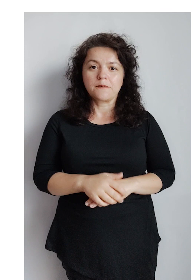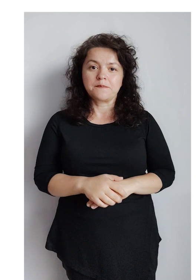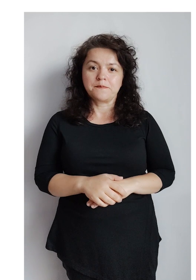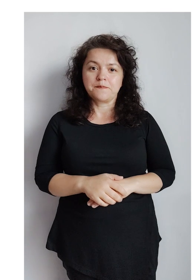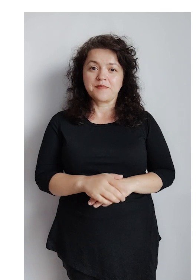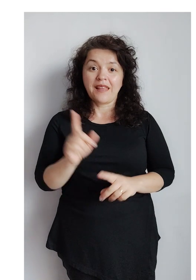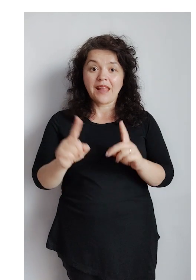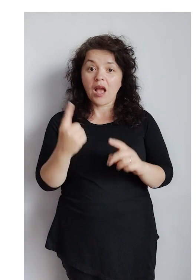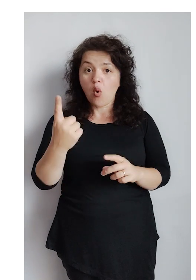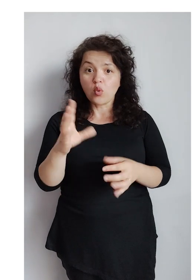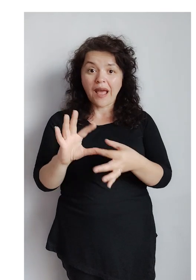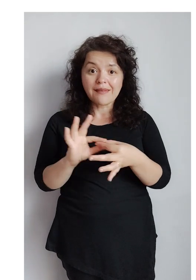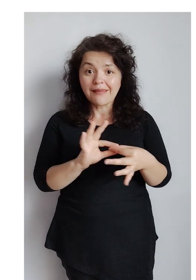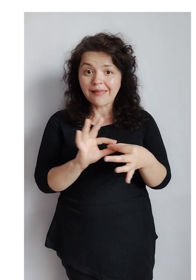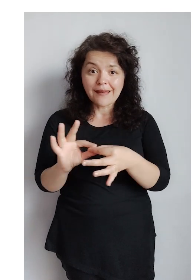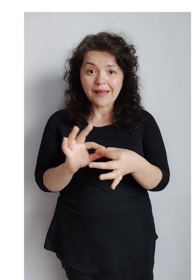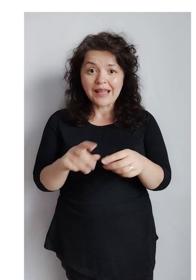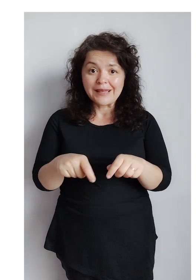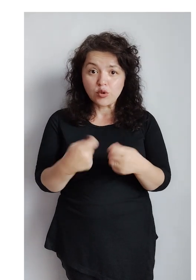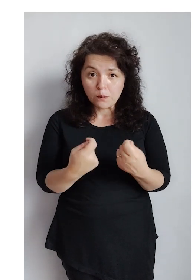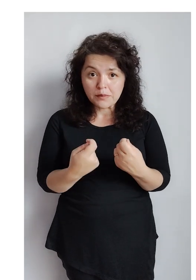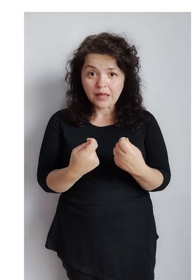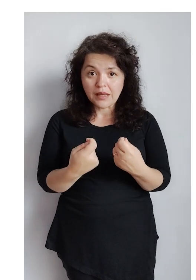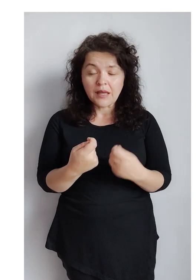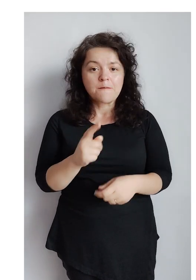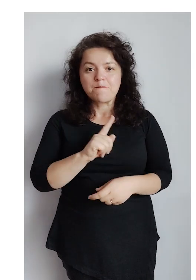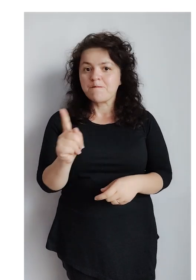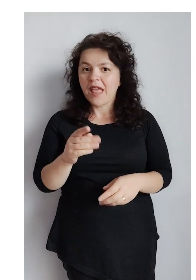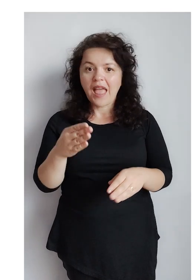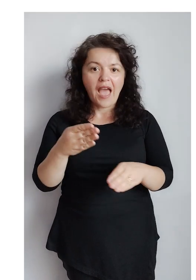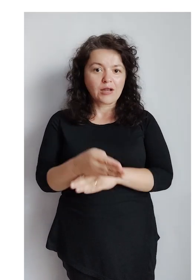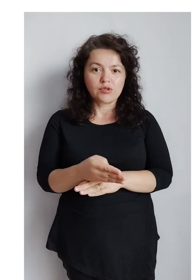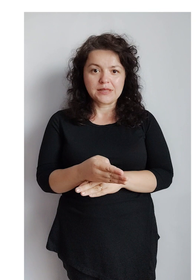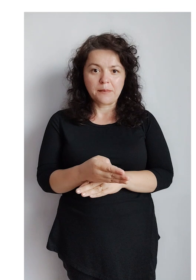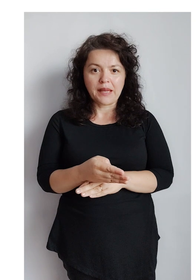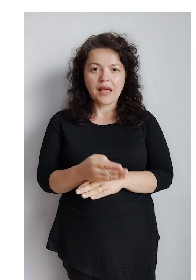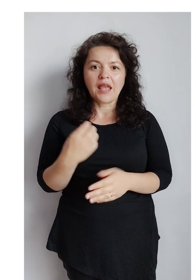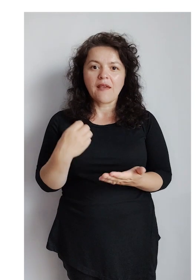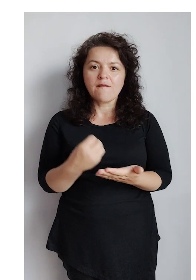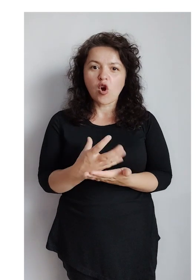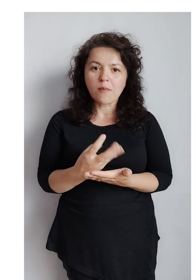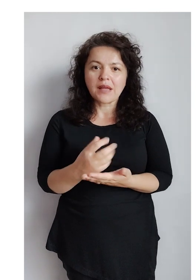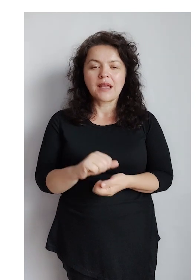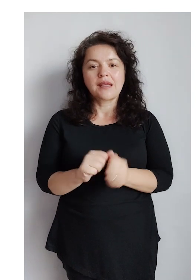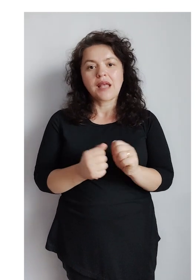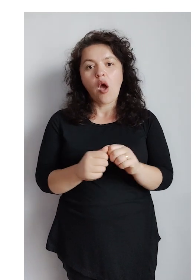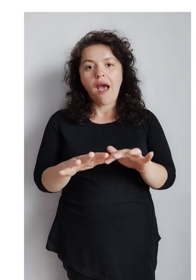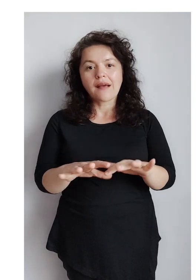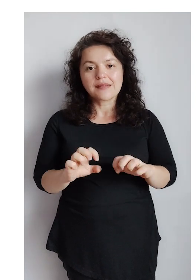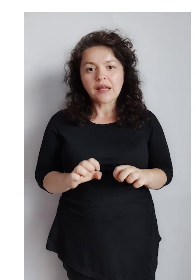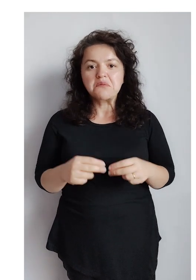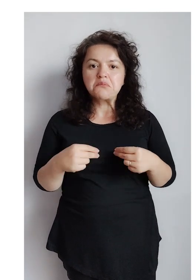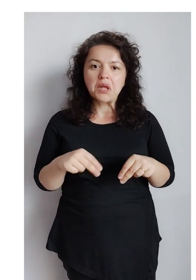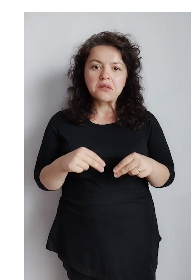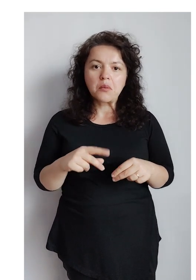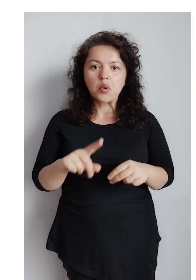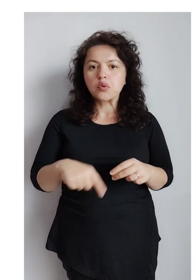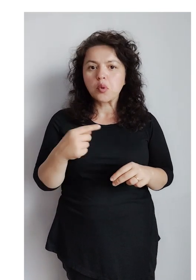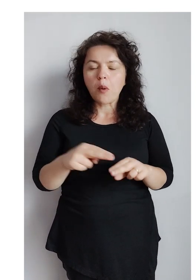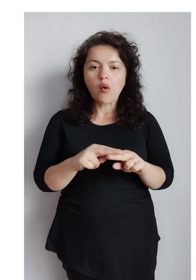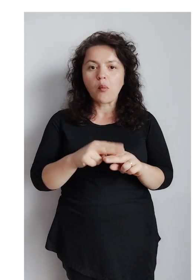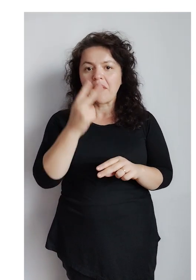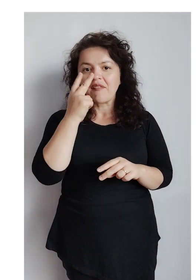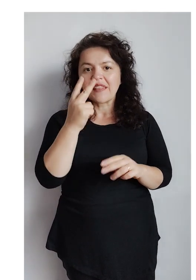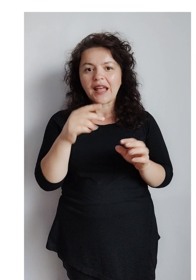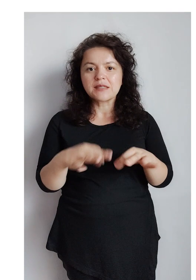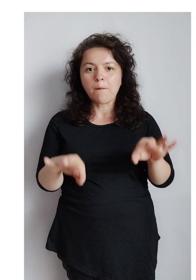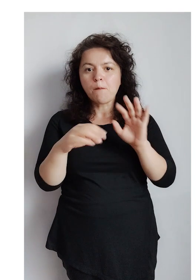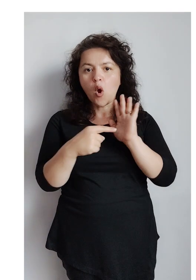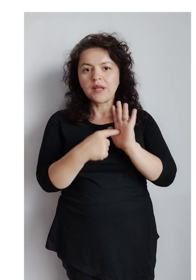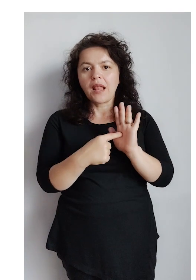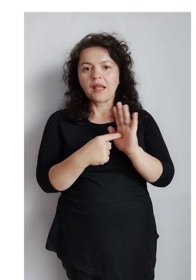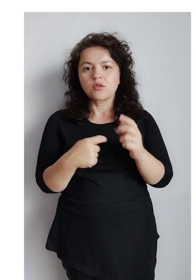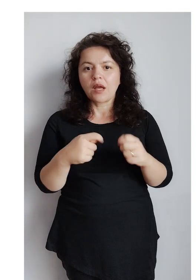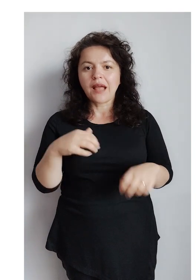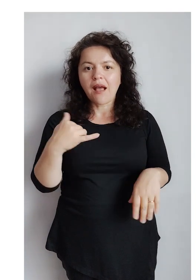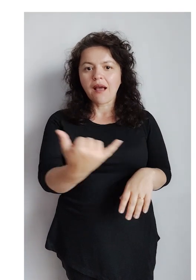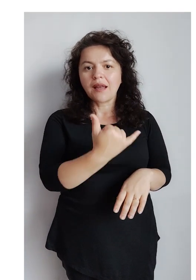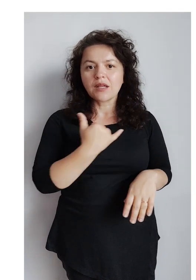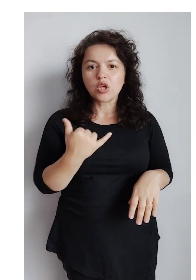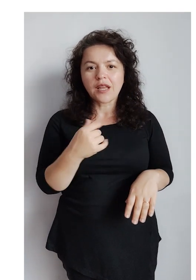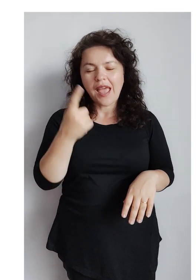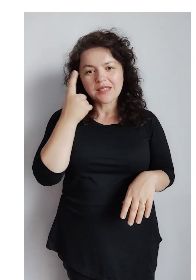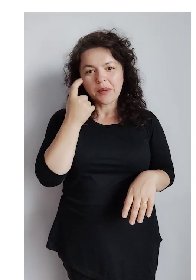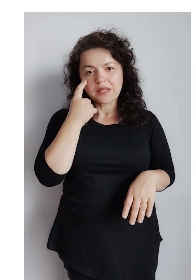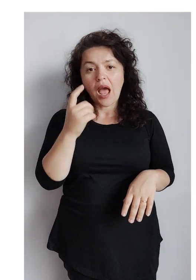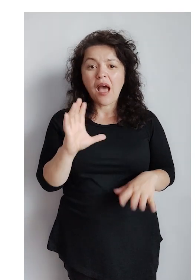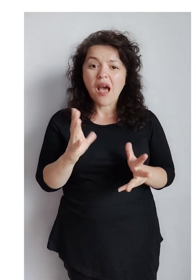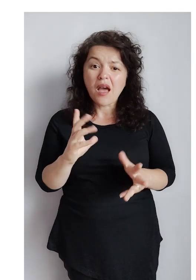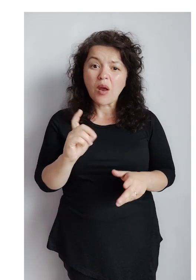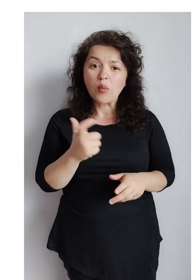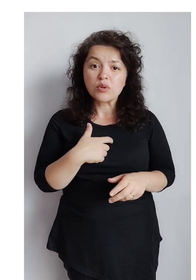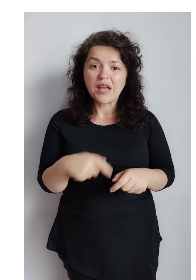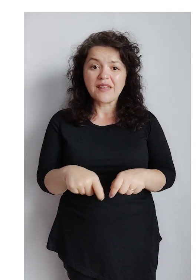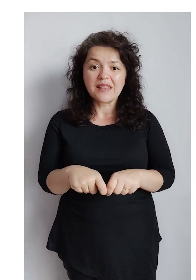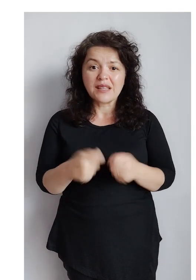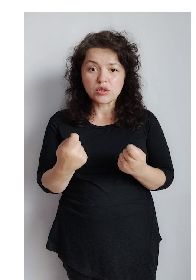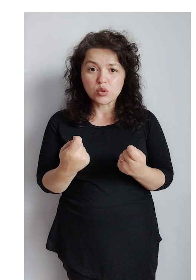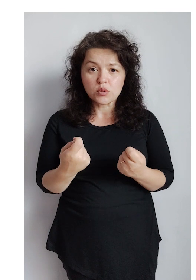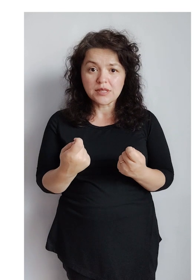Dar dacă una dintre legături este ruptă, nefiind accesibilă, informațiile sau atracțiile, de exemplu, după cum vedeți în model, întreaga călătorie și experiență ar putea fi distruse